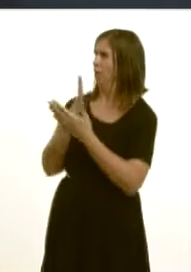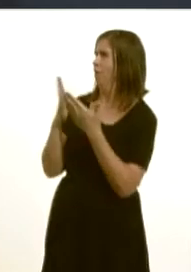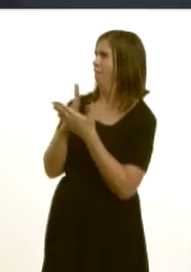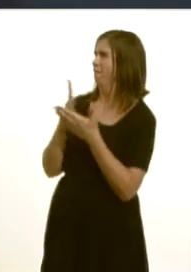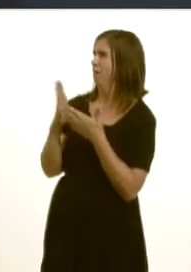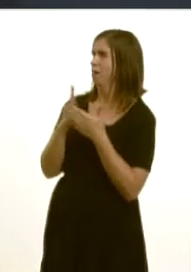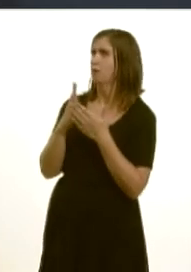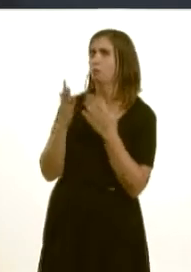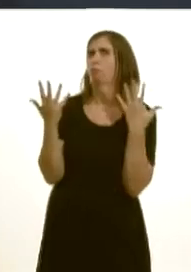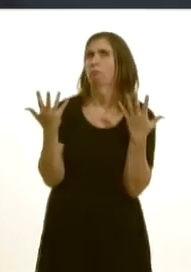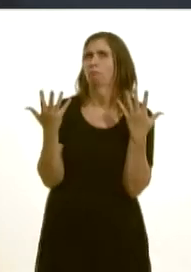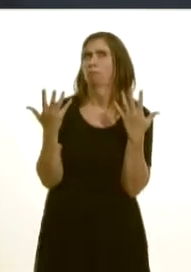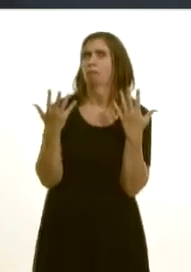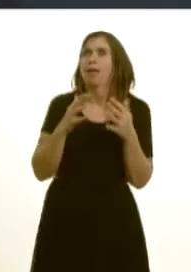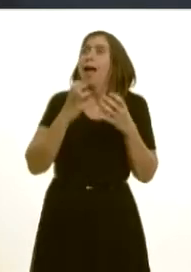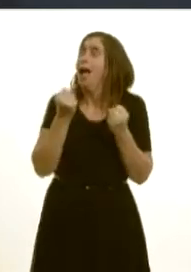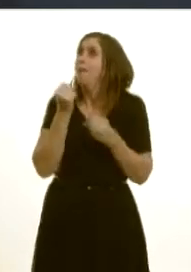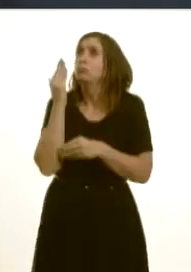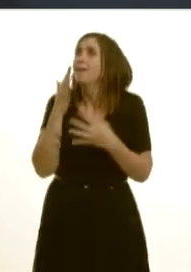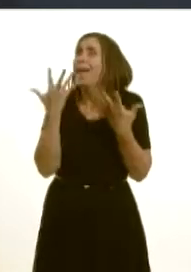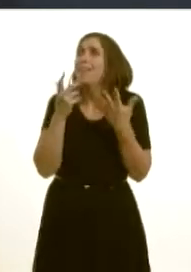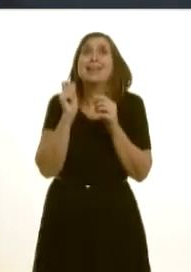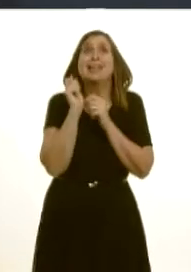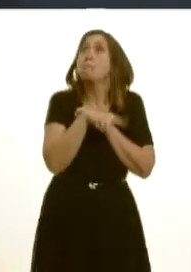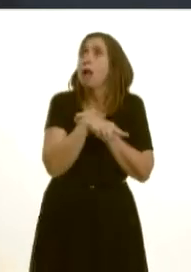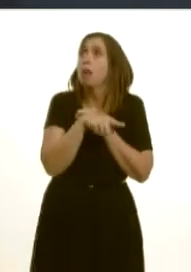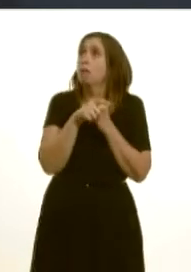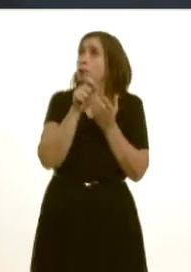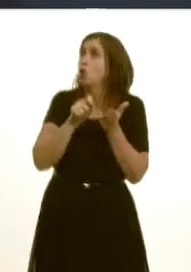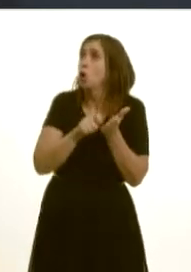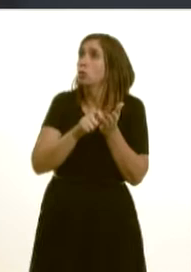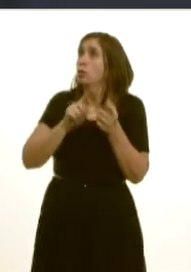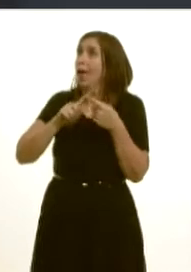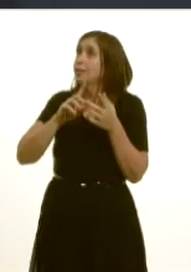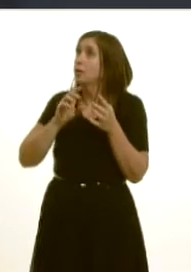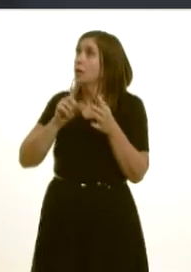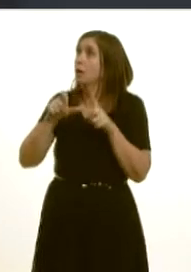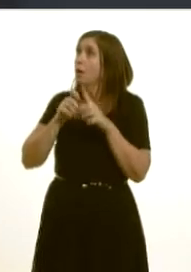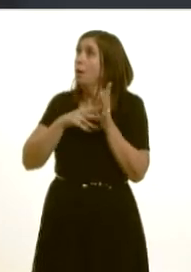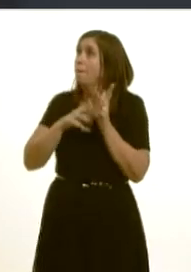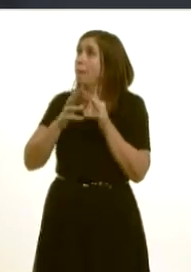mae Ed Miliband wedi dweud y bydd yn gwneud iawn am y diffyg hwn o £300 miliwn rydych